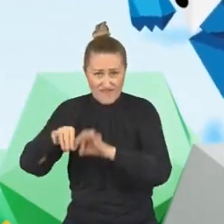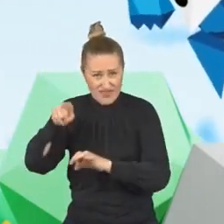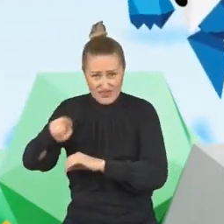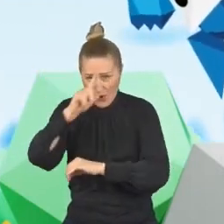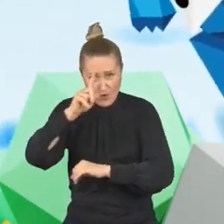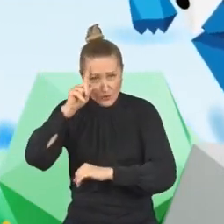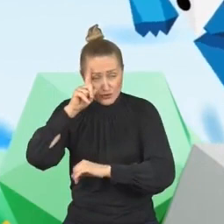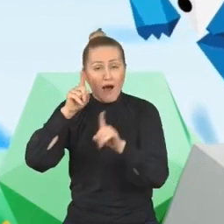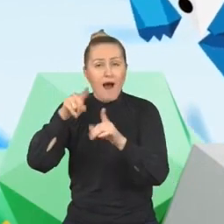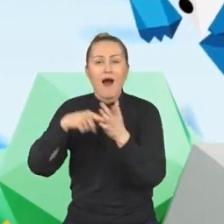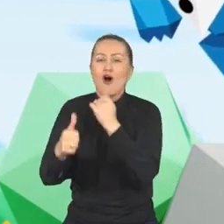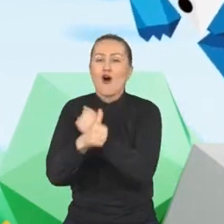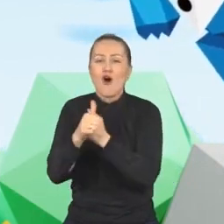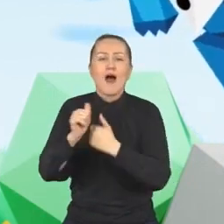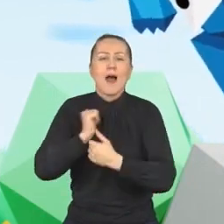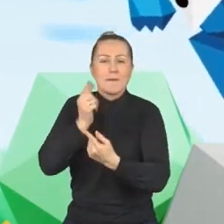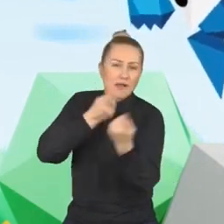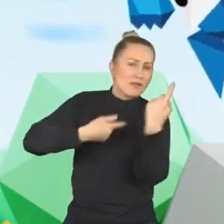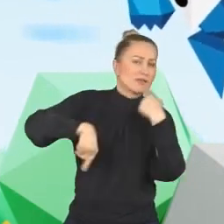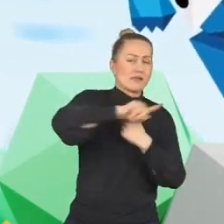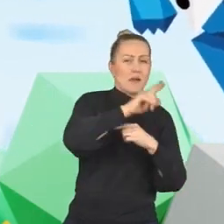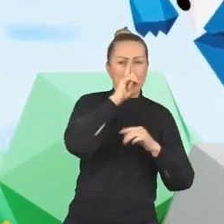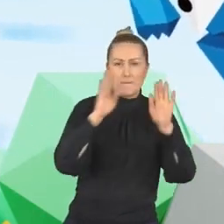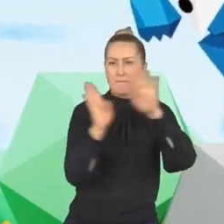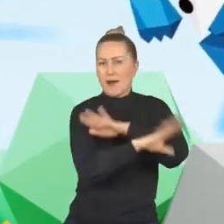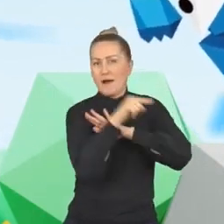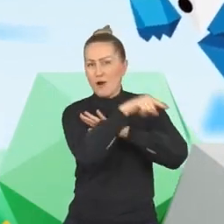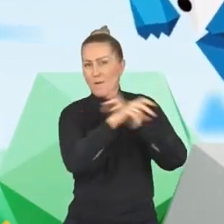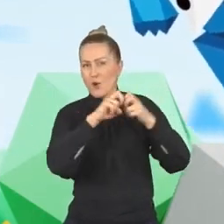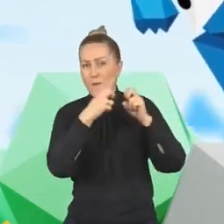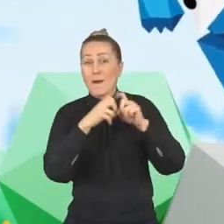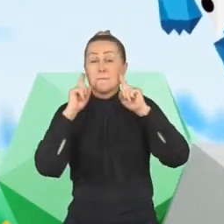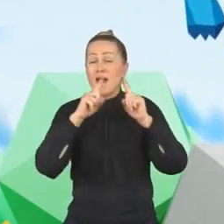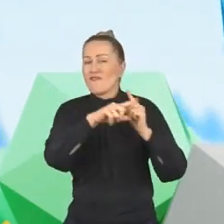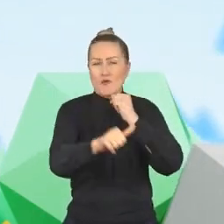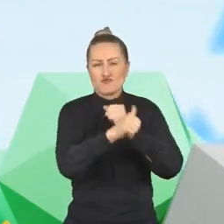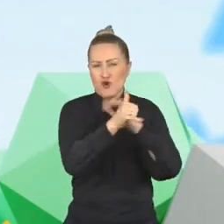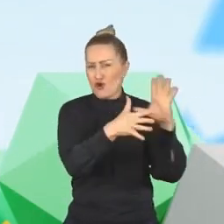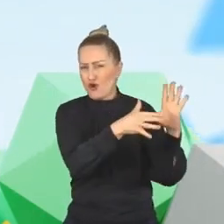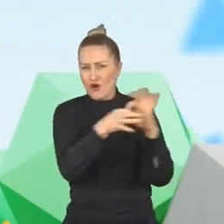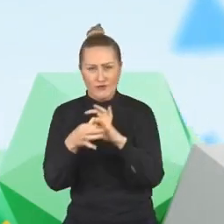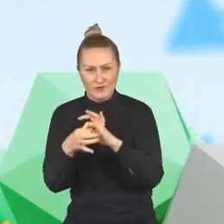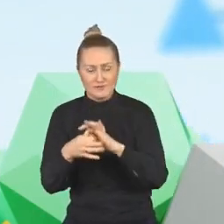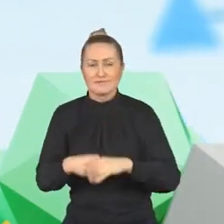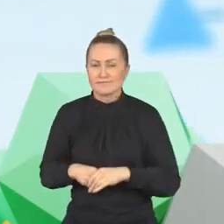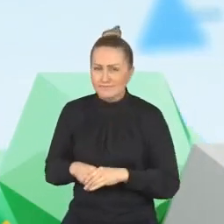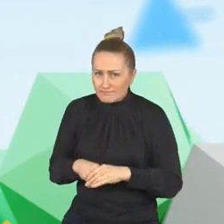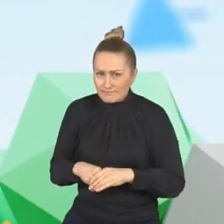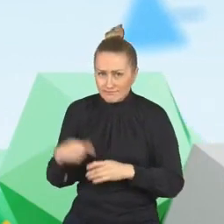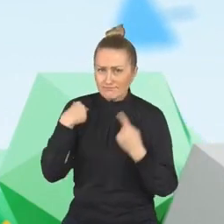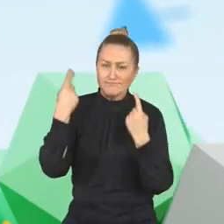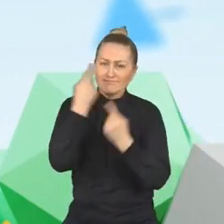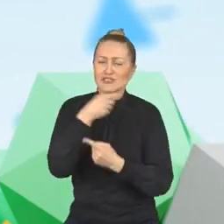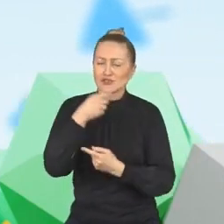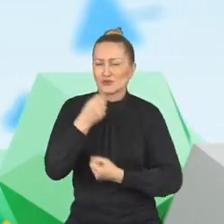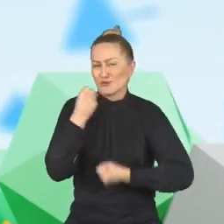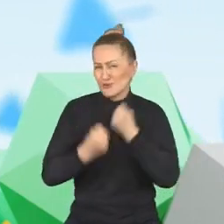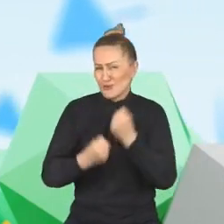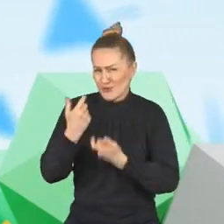odwrócić uwagę od sedna problemu i od jego rzeczywistego źródła. Myślę sobie, że to jest taki trudny punkt wyjścia do tego, żeby znaleźć